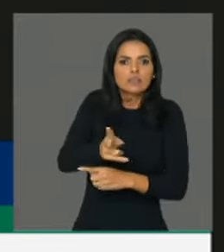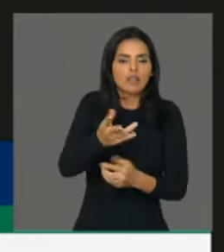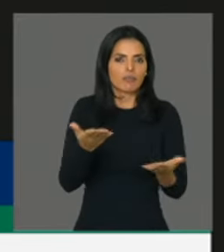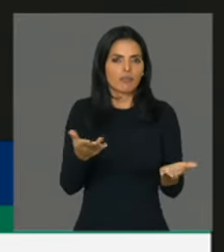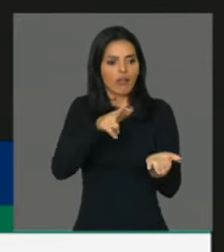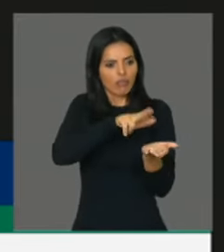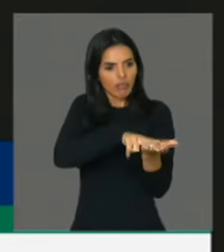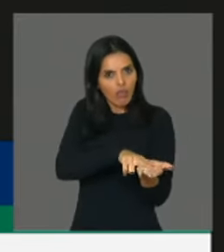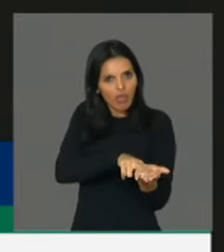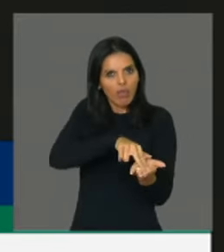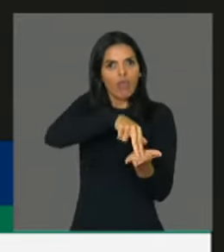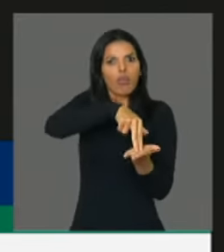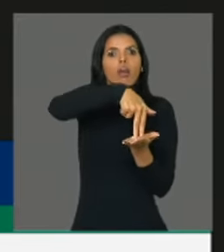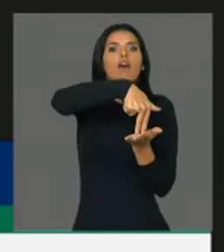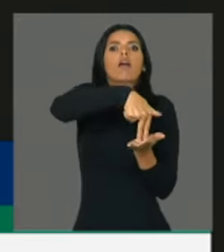DAR UM PASSO PARA SAIR DO LUGAR. NÃO TER AUTONOMIA PARA